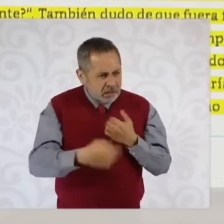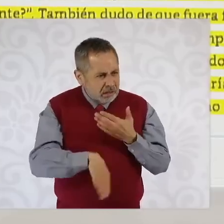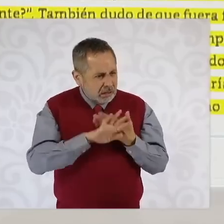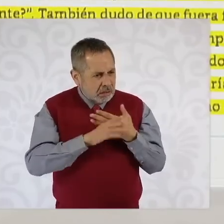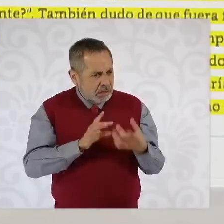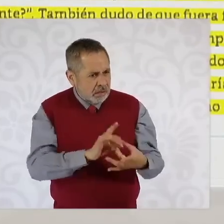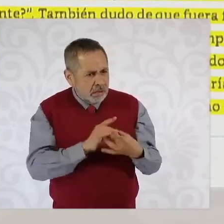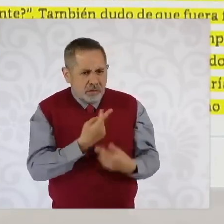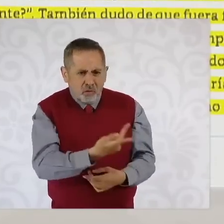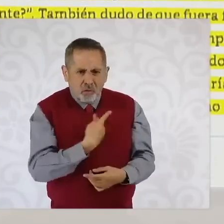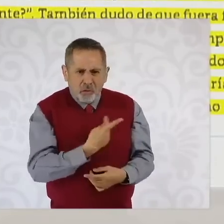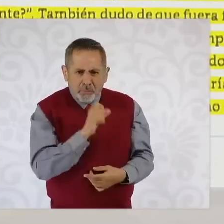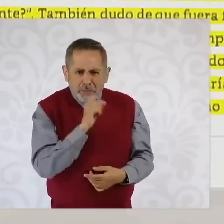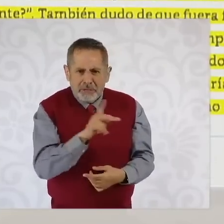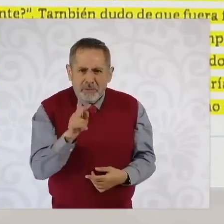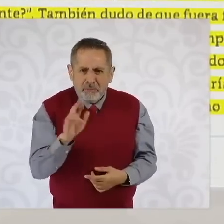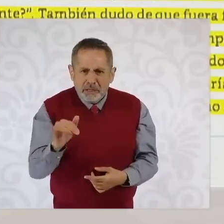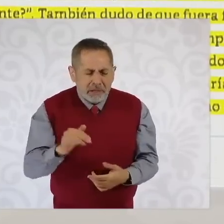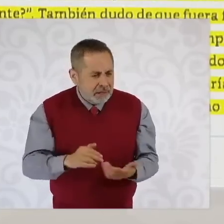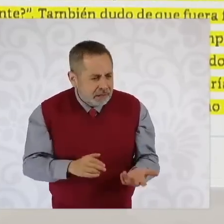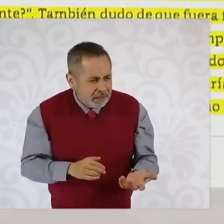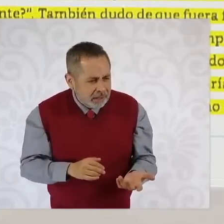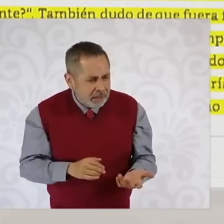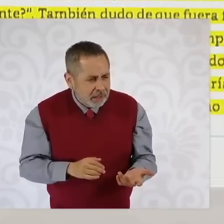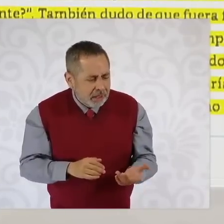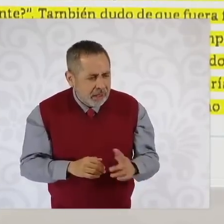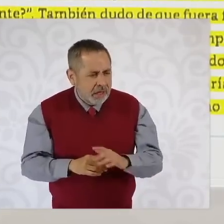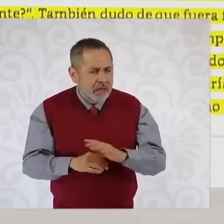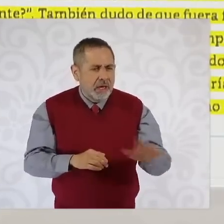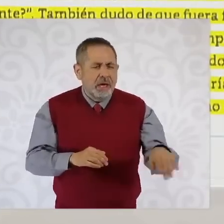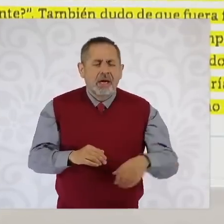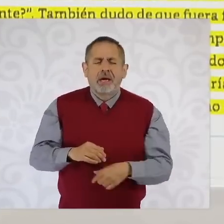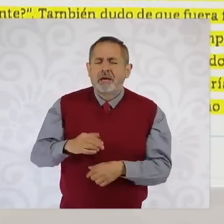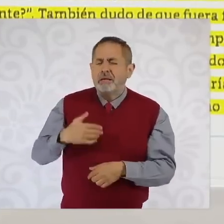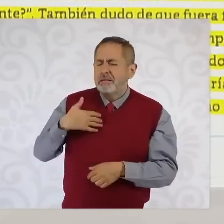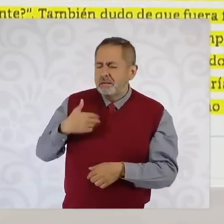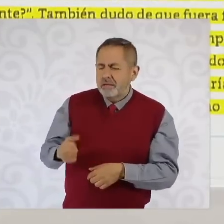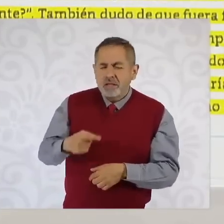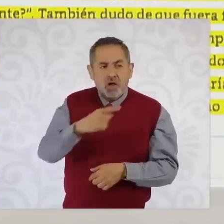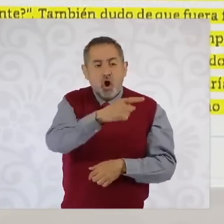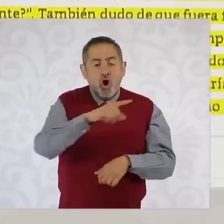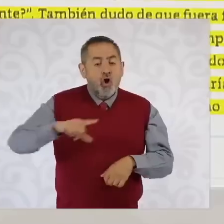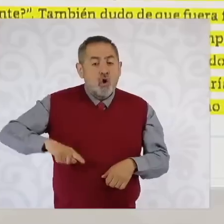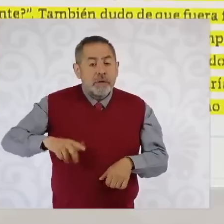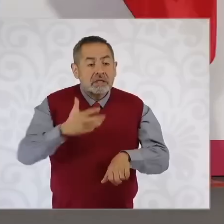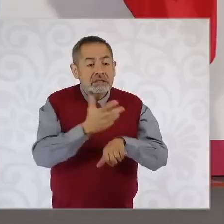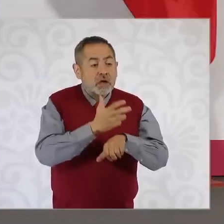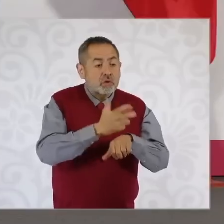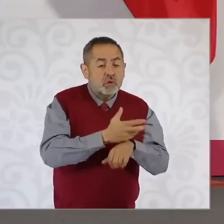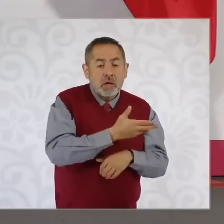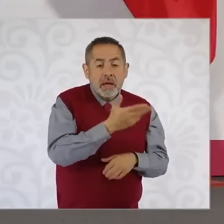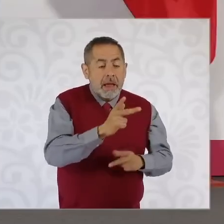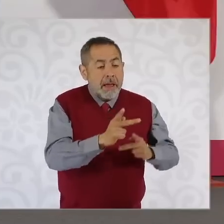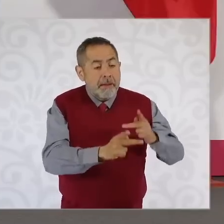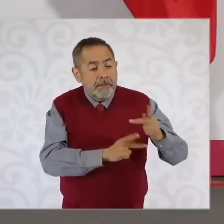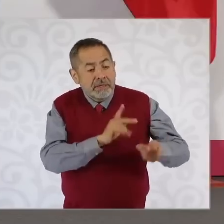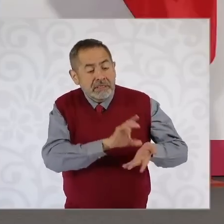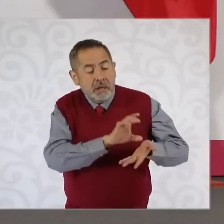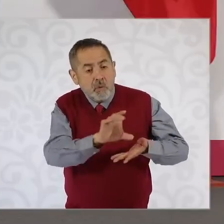ser esta cuando el gobierno de Estados Unidos le hizo a México el préstamo de 40,000 millones de